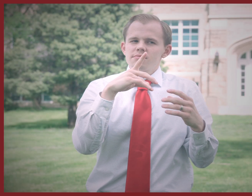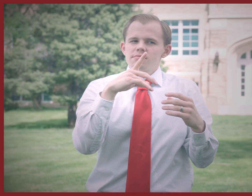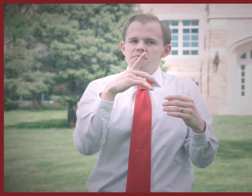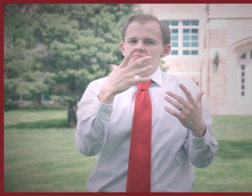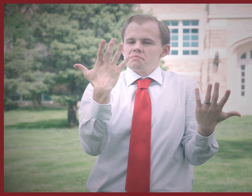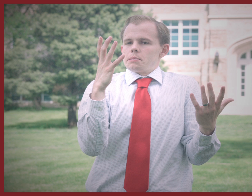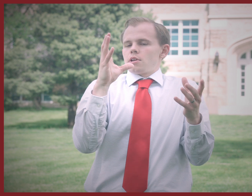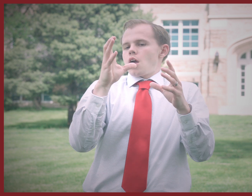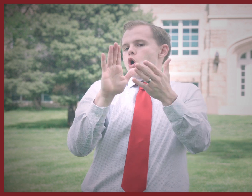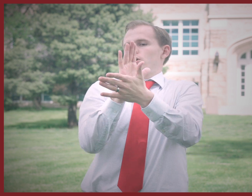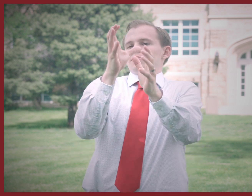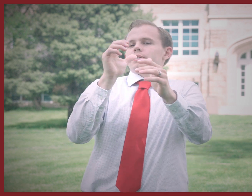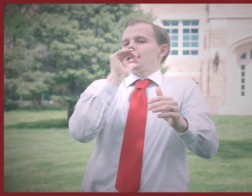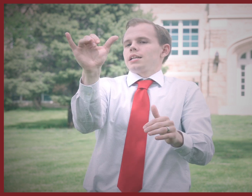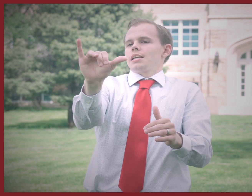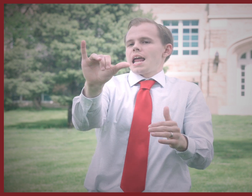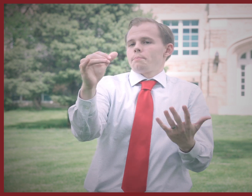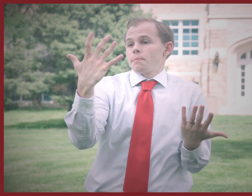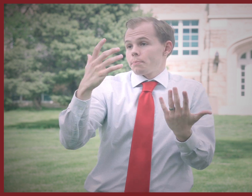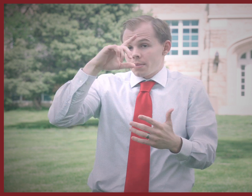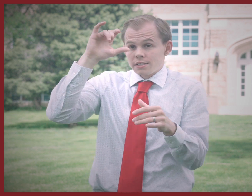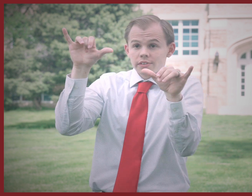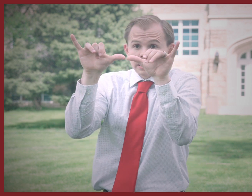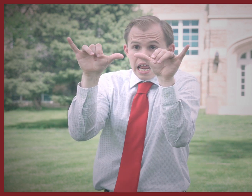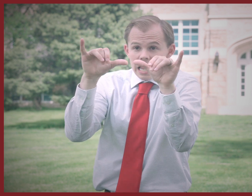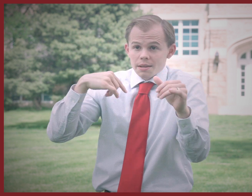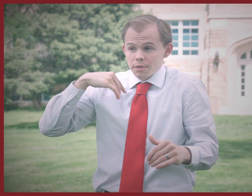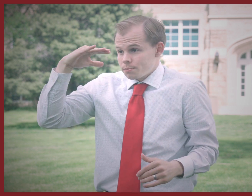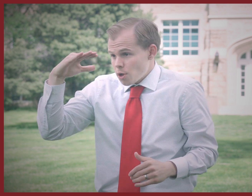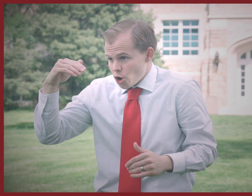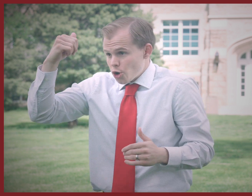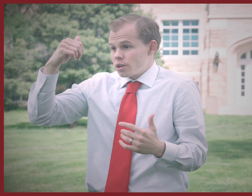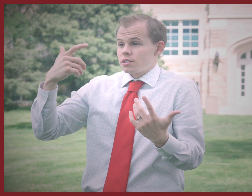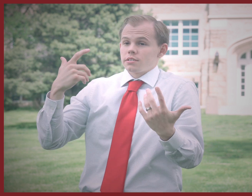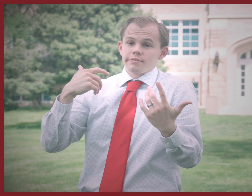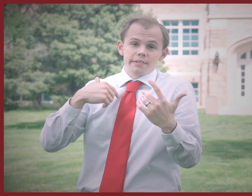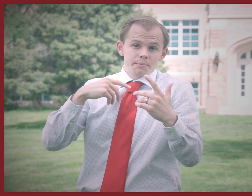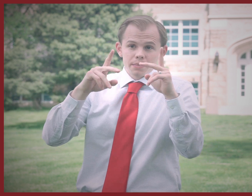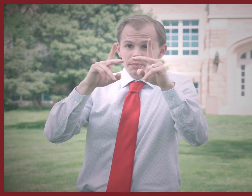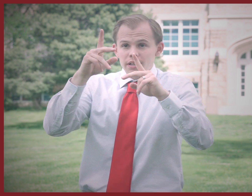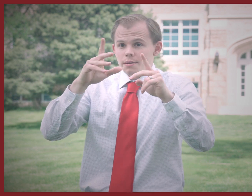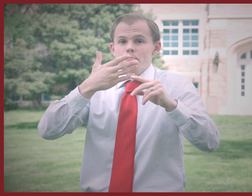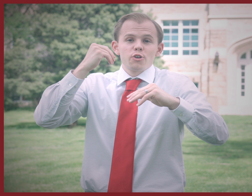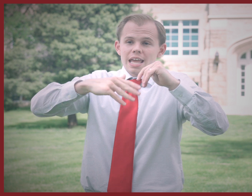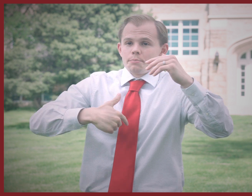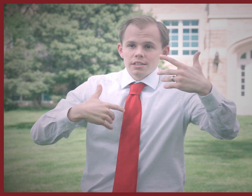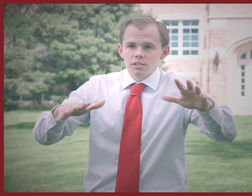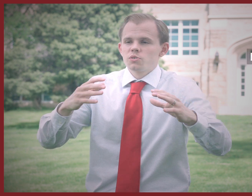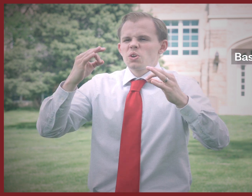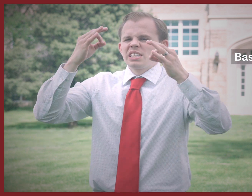no es lo mismo al nivel universitario, quizás es porque todos eran más grandes que yo. Quizás sean mejores que yo. No lo sé.